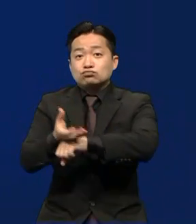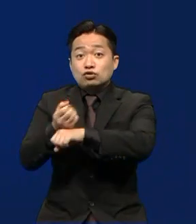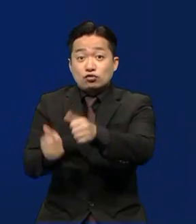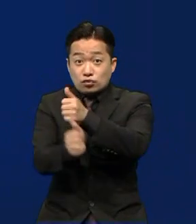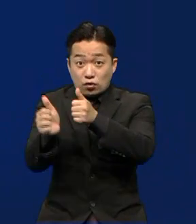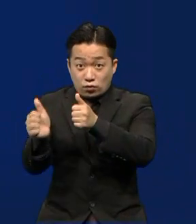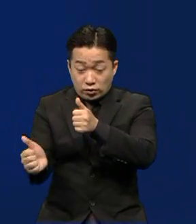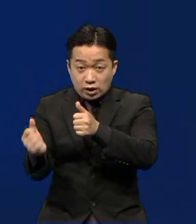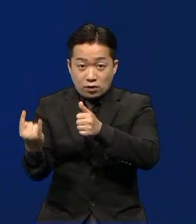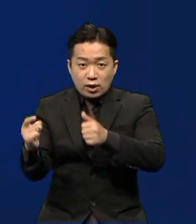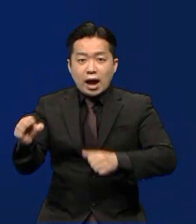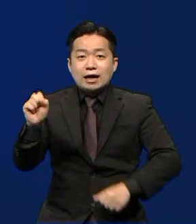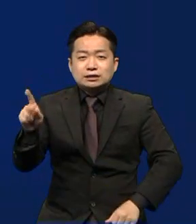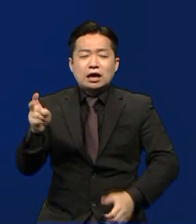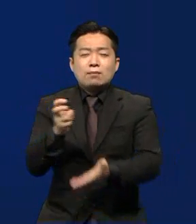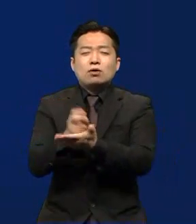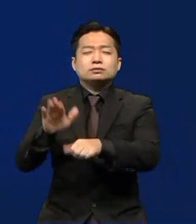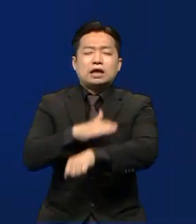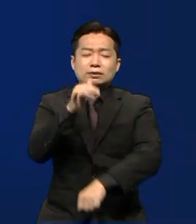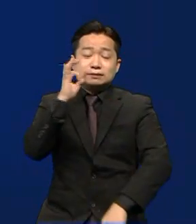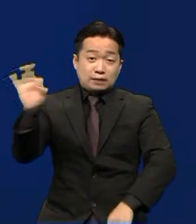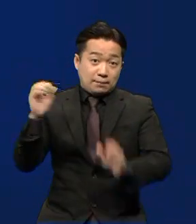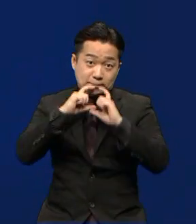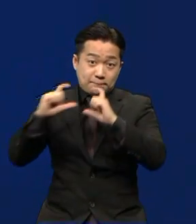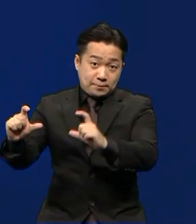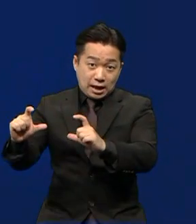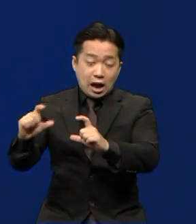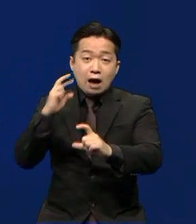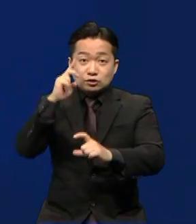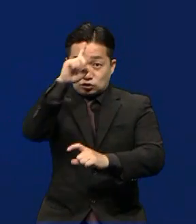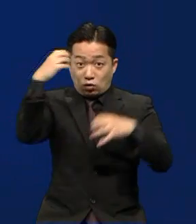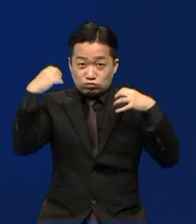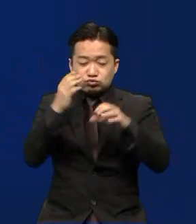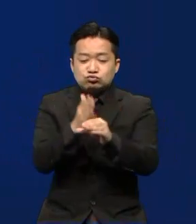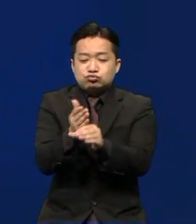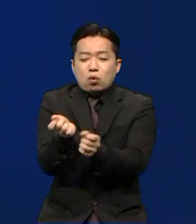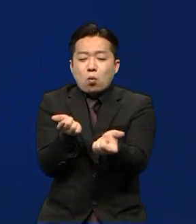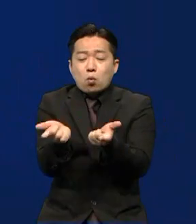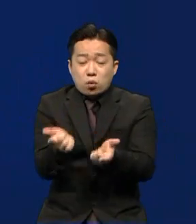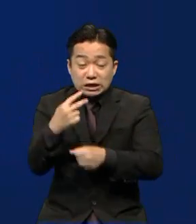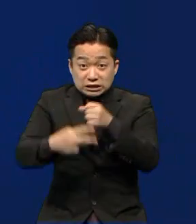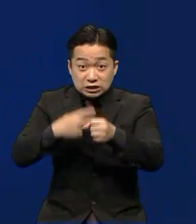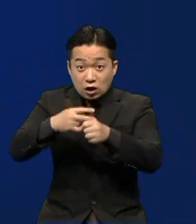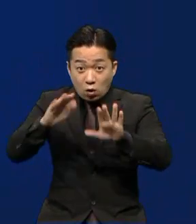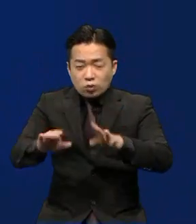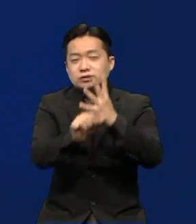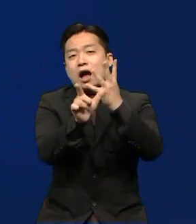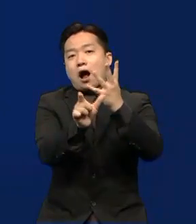법적 책임이 있다는 결정을 내리고 미국 정부가 중재에 나서면서 2년 말인 올 4월 합의가 이뤄졌습니다.